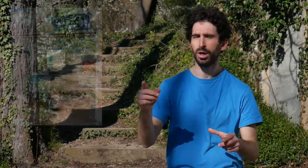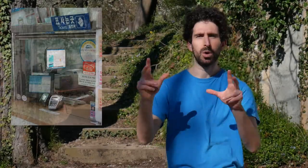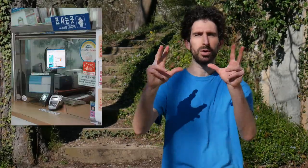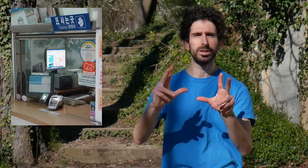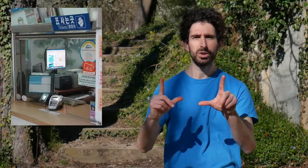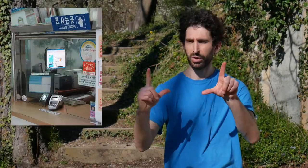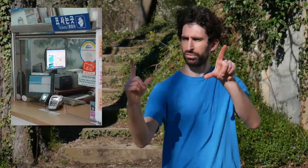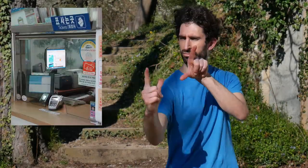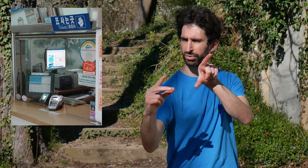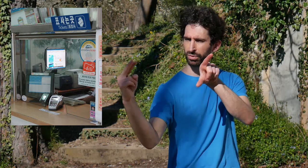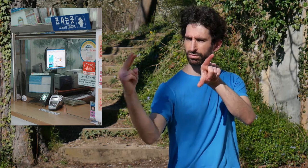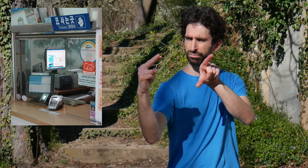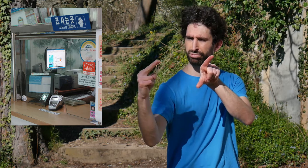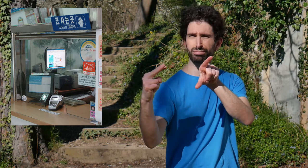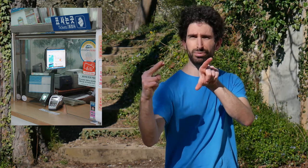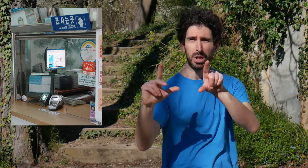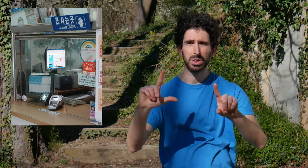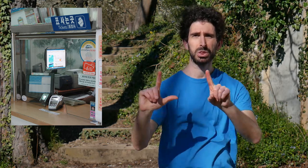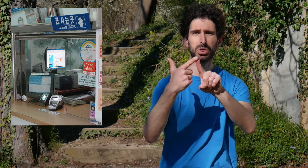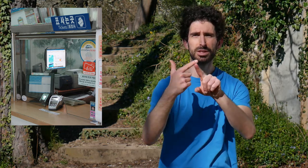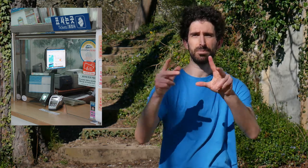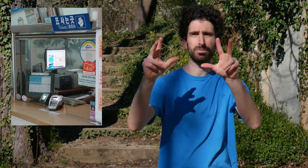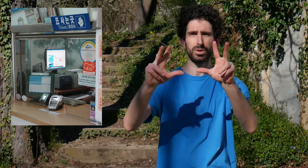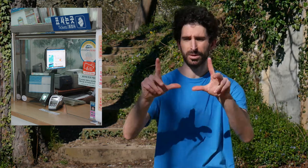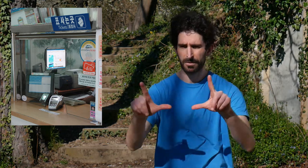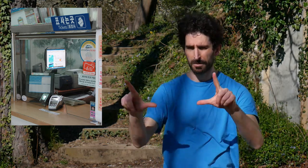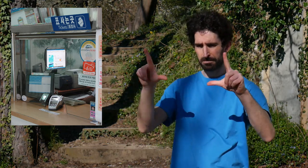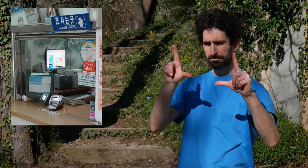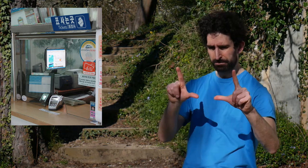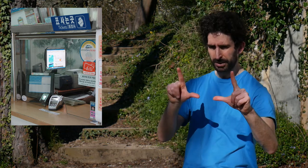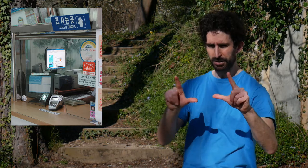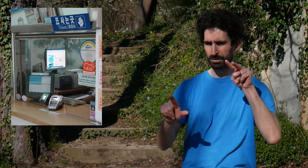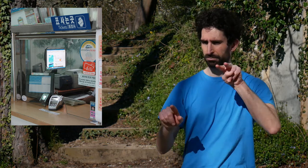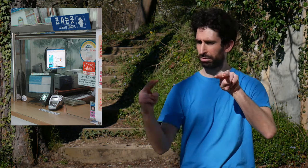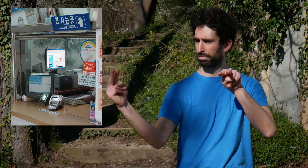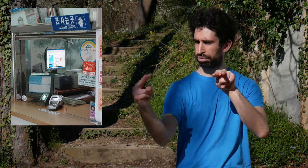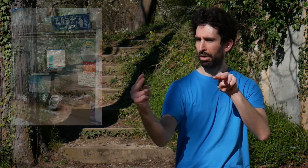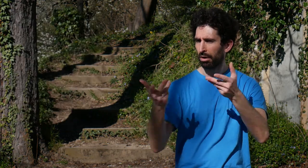c'est l'ordinateur du guichetier plus un deuxième ordinateur face à moi.